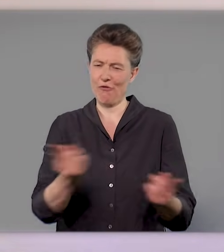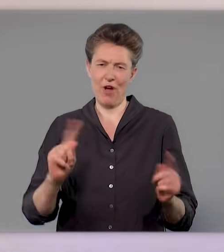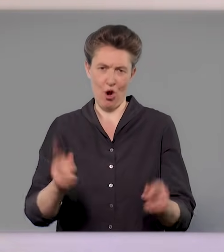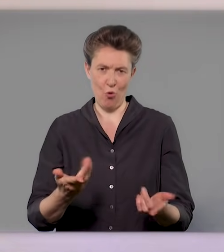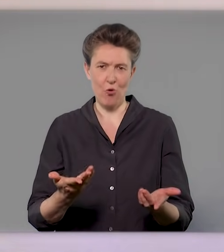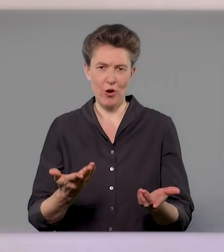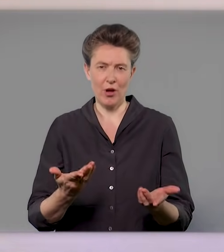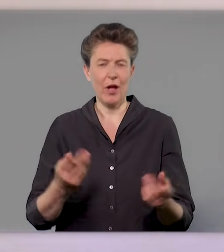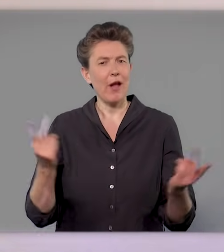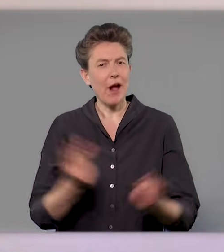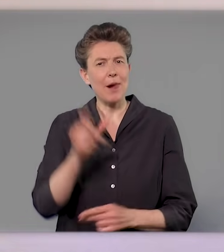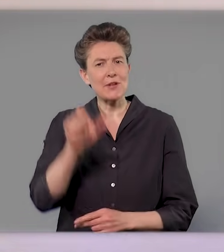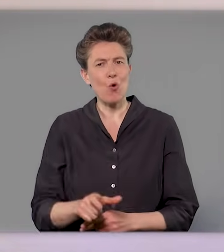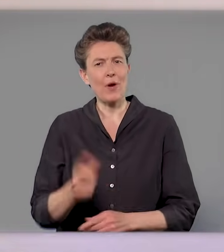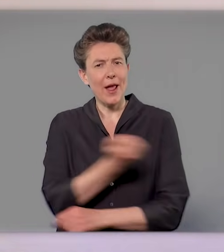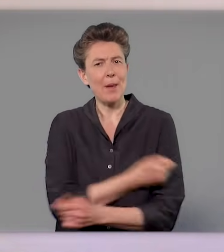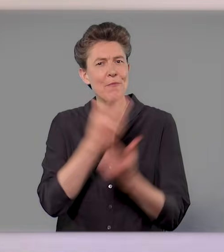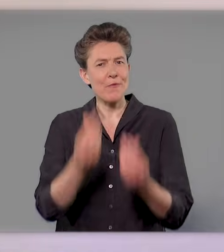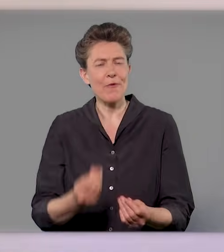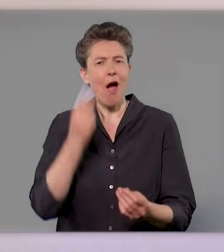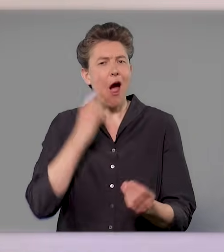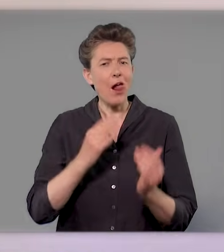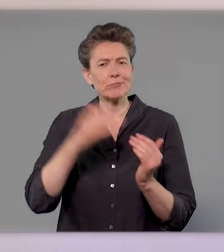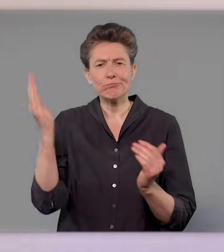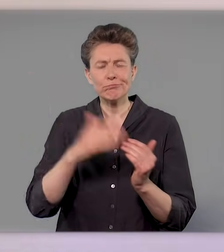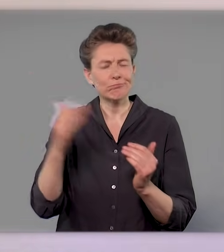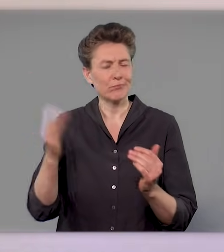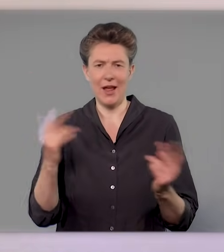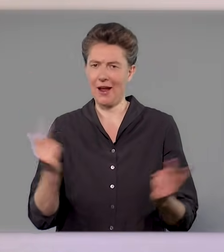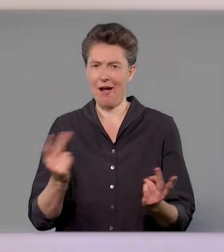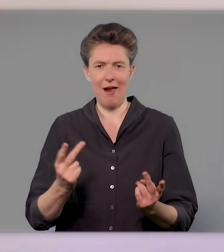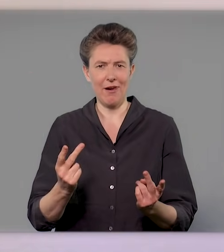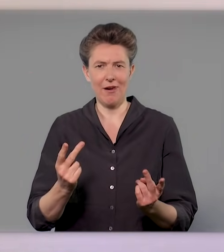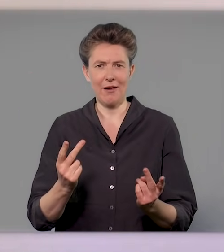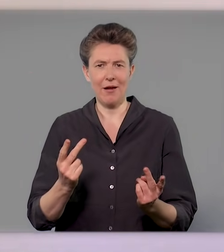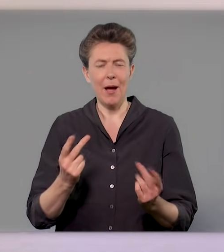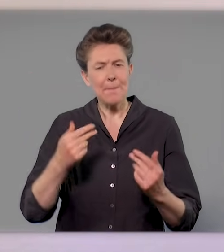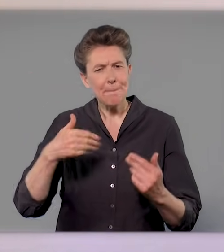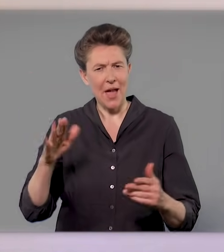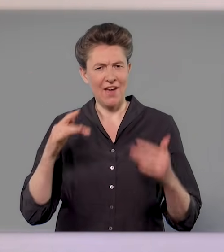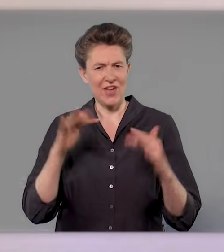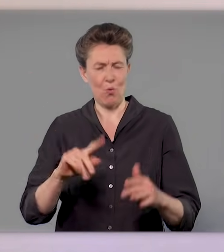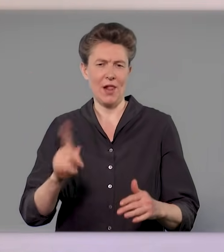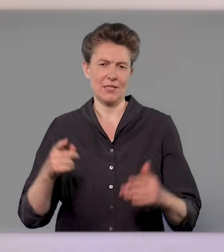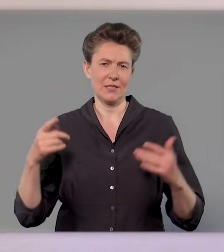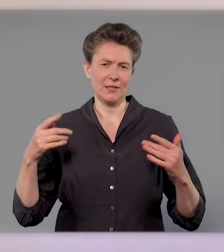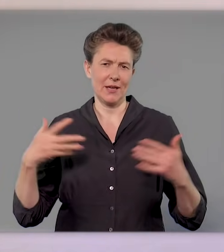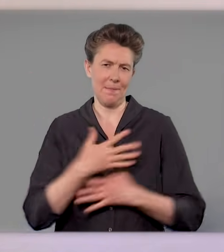ein hochwirksamer Impfstoff in allen Altersklassen. Er ist z.B. deutlich wirksamer als Grippeimpfstoffe das meistens sind.